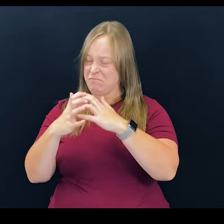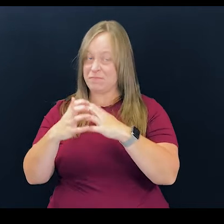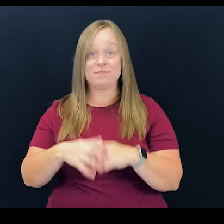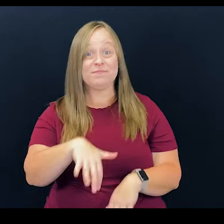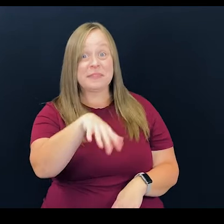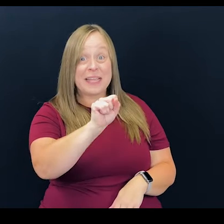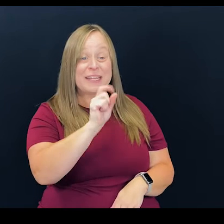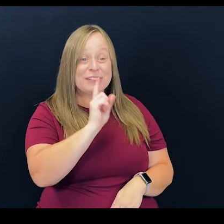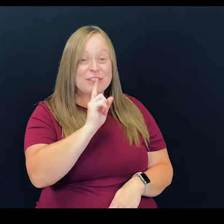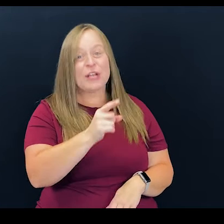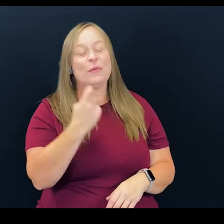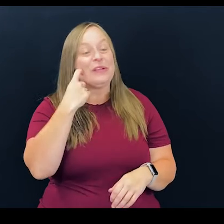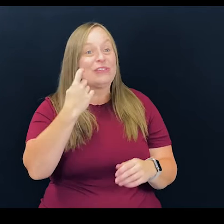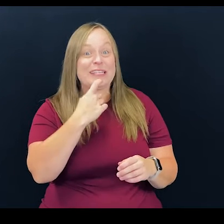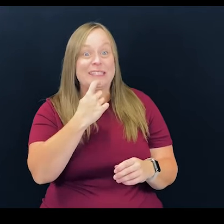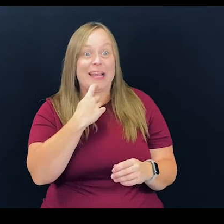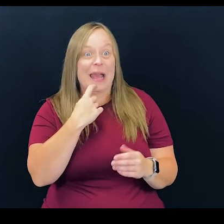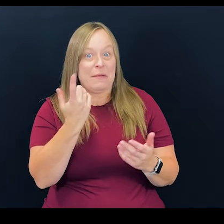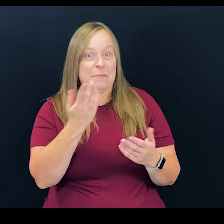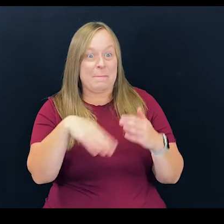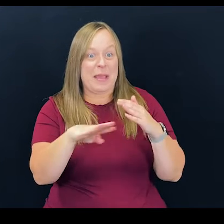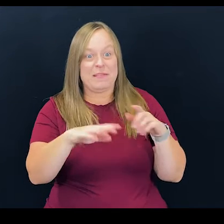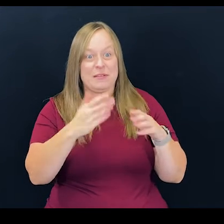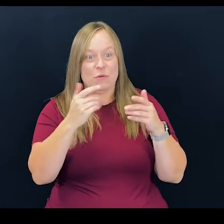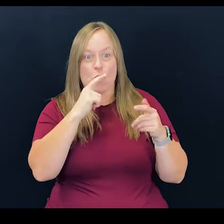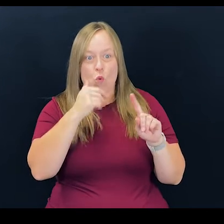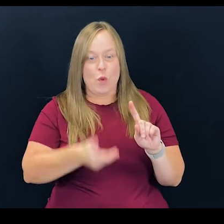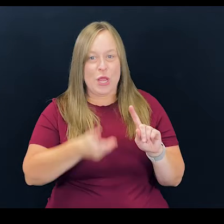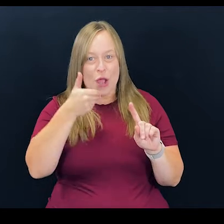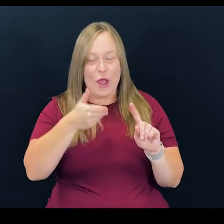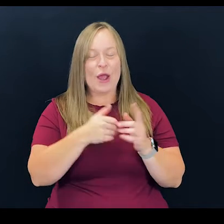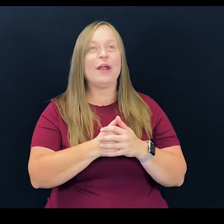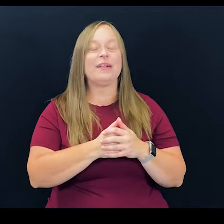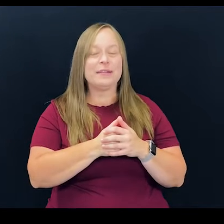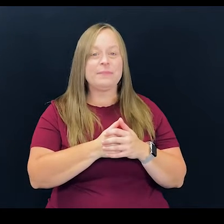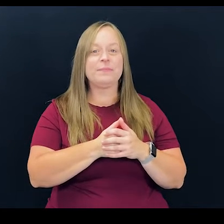Sí! Bueno, el resumen que tú dices es prácticamente lo que somos.